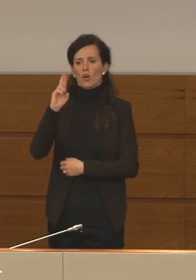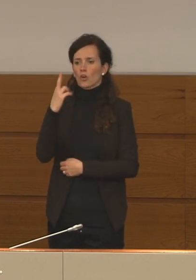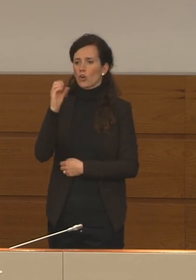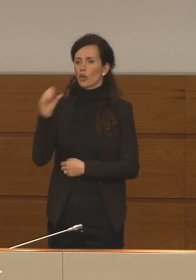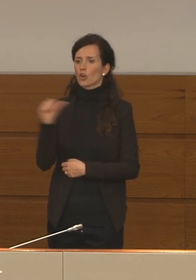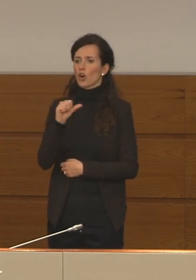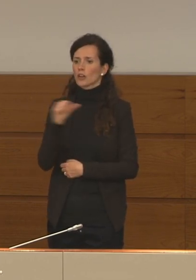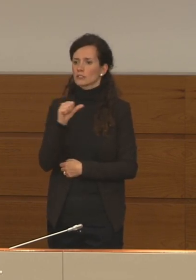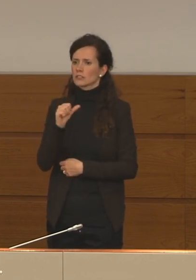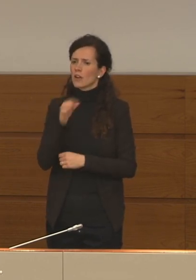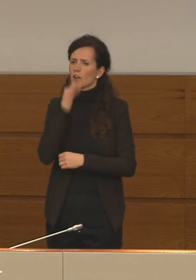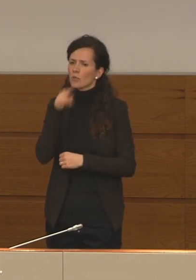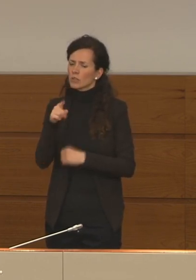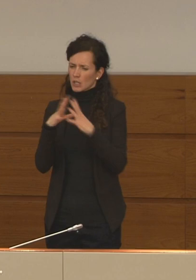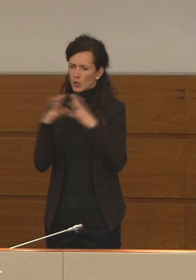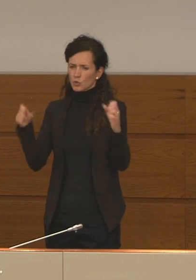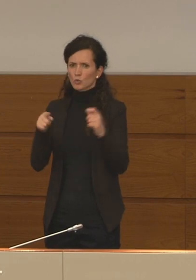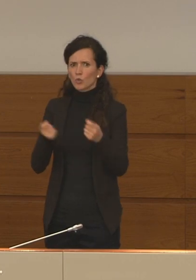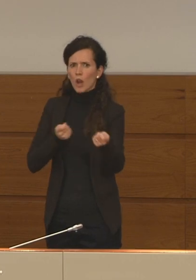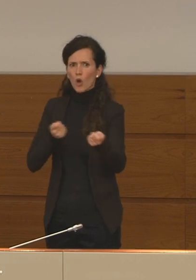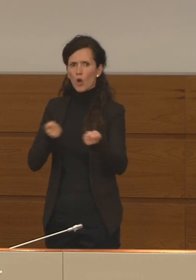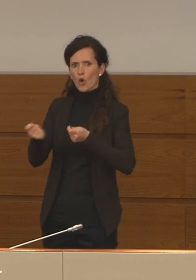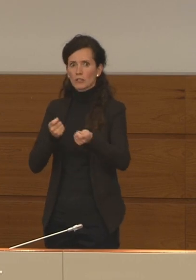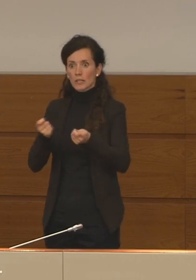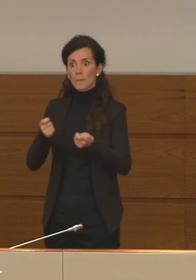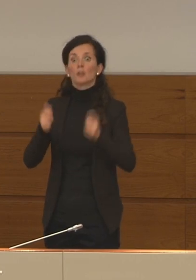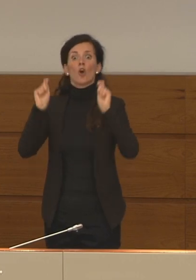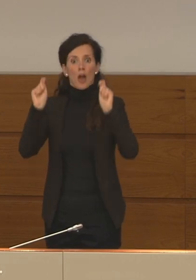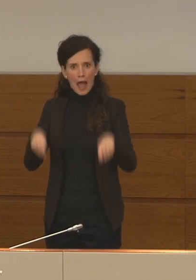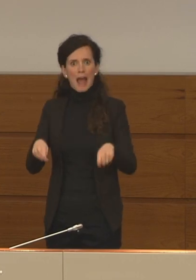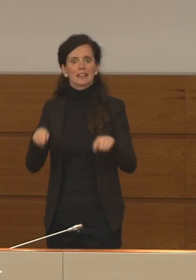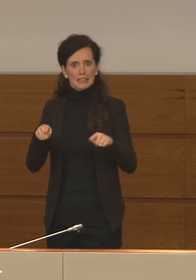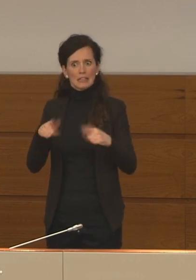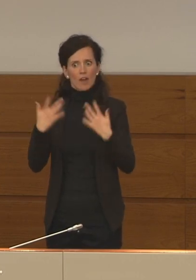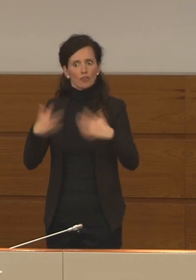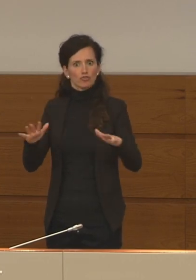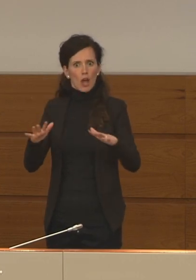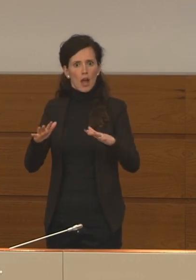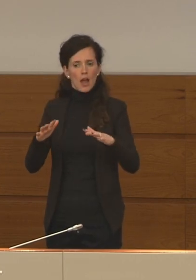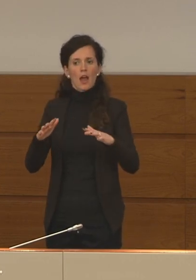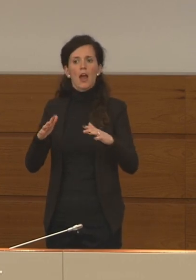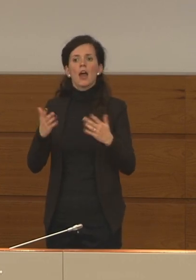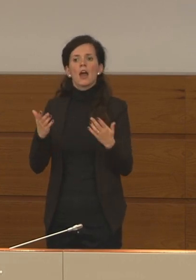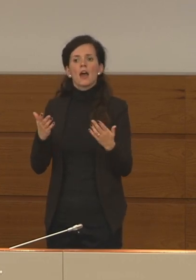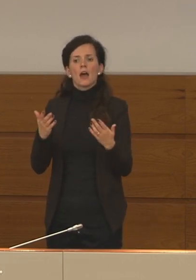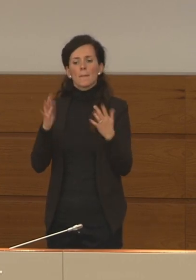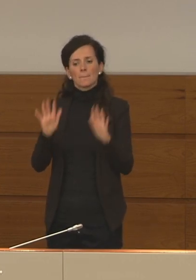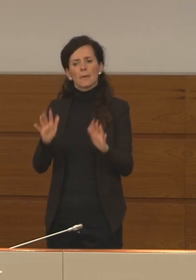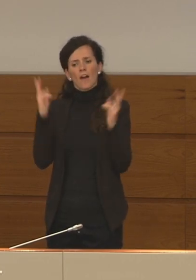coordinamento che è attiva ma non è stata mai utilizzata e che potrebbe